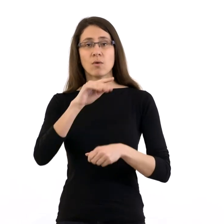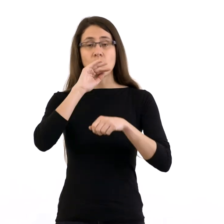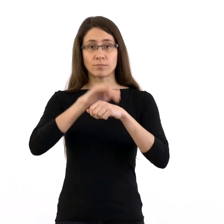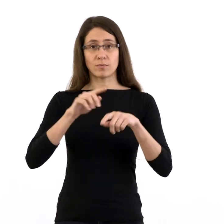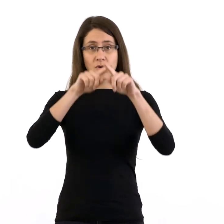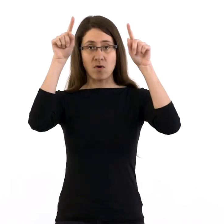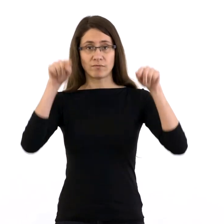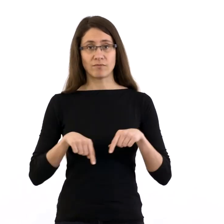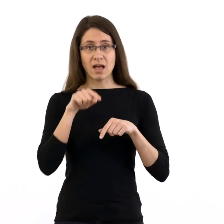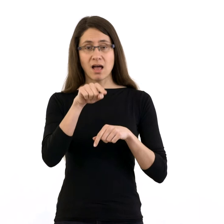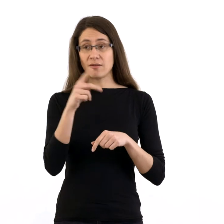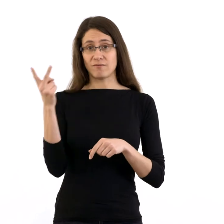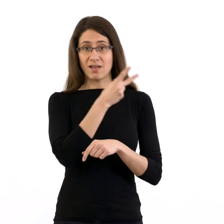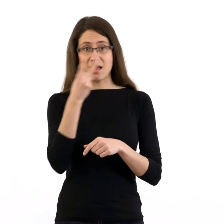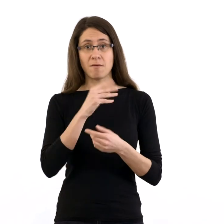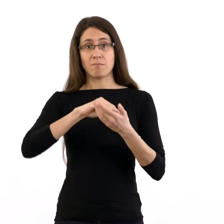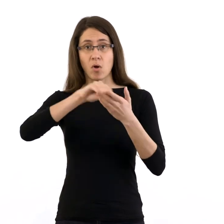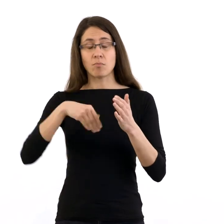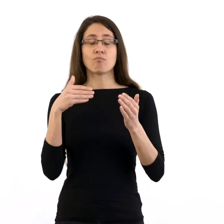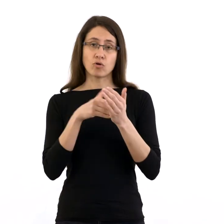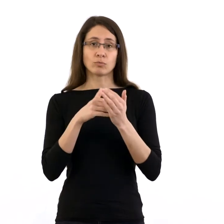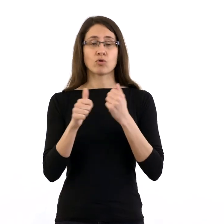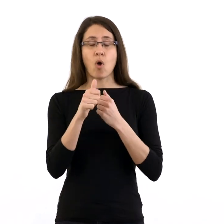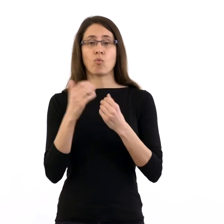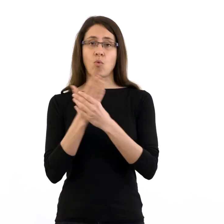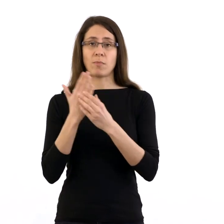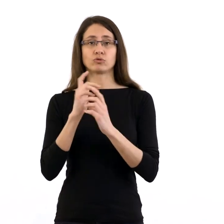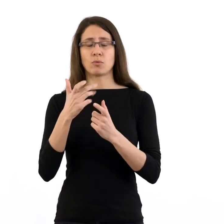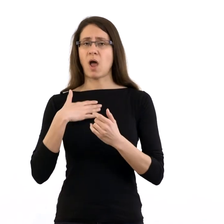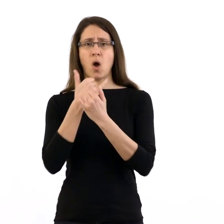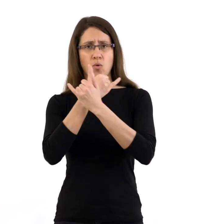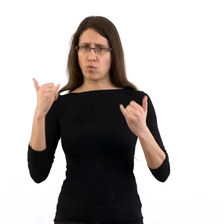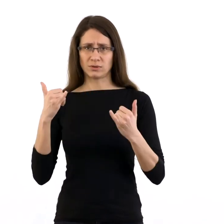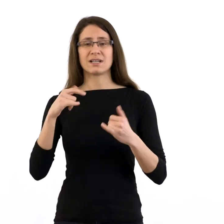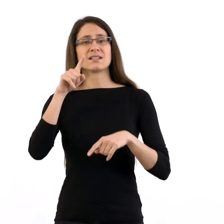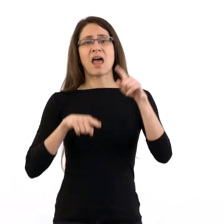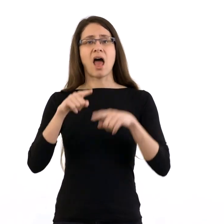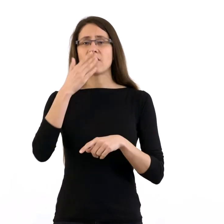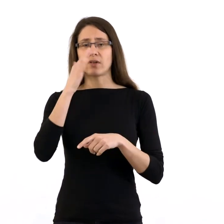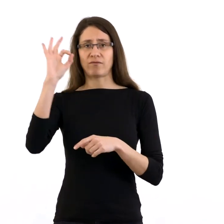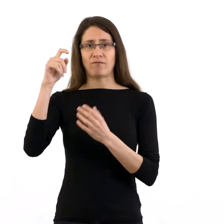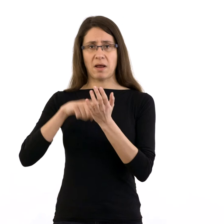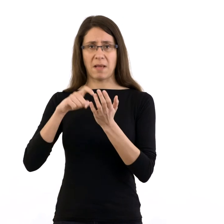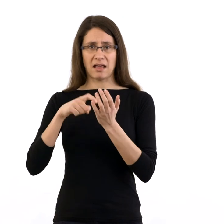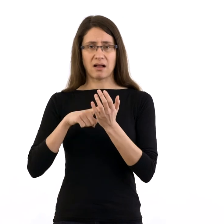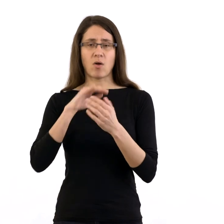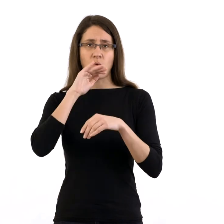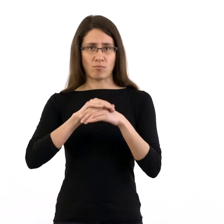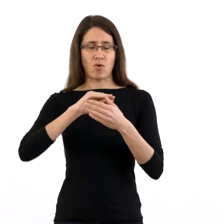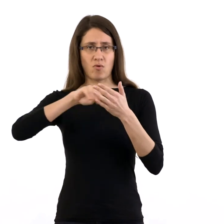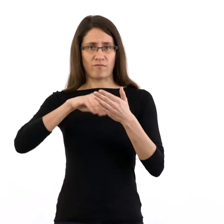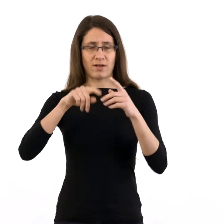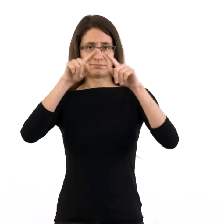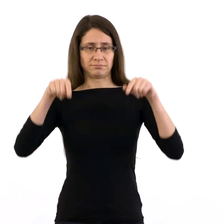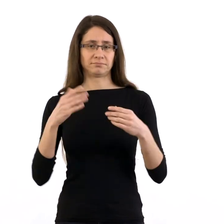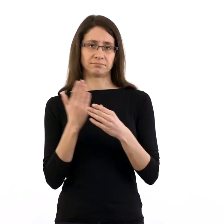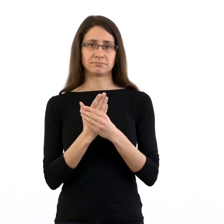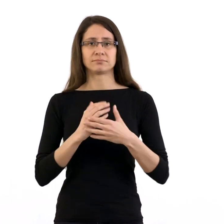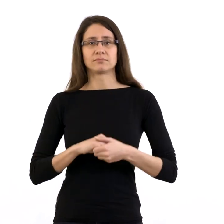Wykaz dokumentów niezbędnych do podpisania umowy może się różnić, w zależności od tego, z jaką instytucją podpisywana jest umowa.